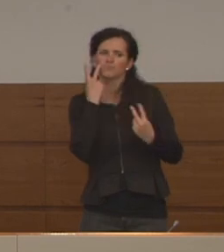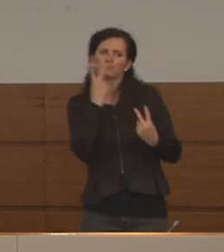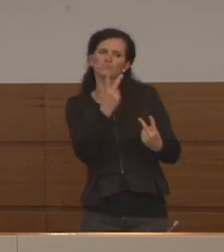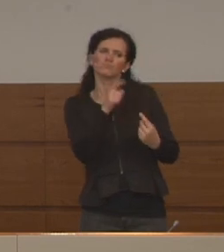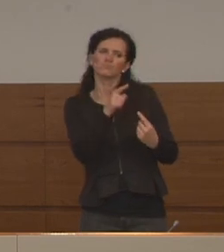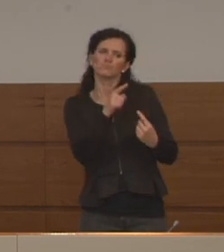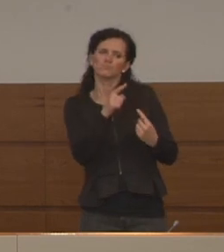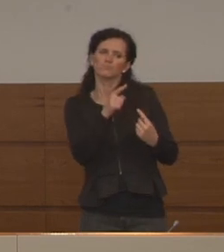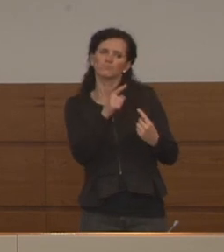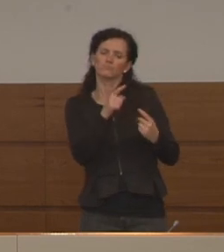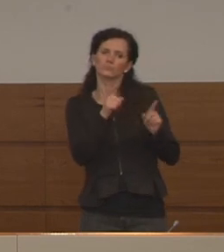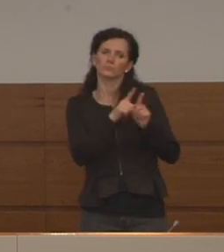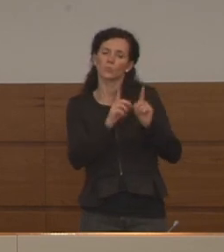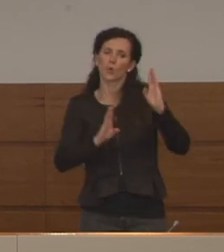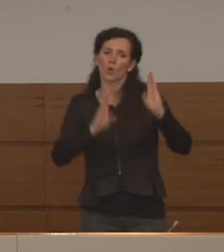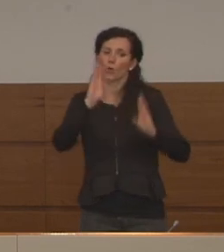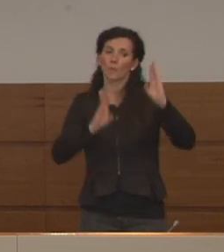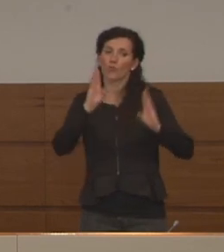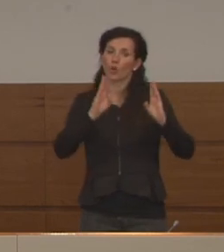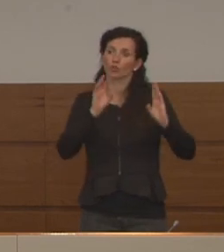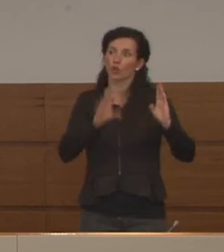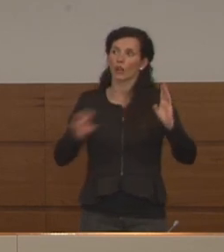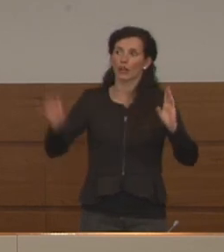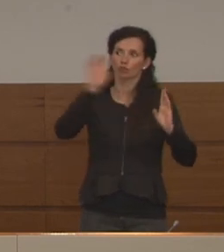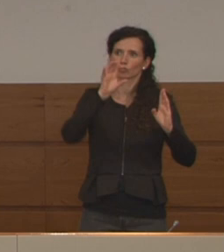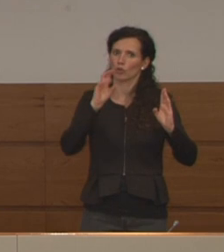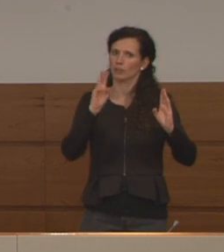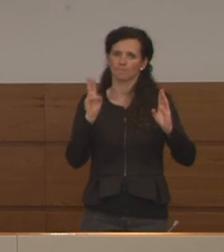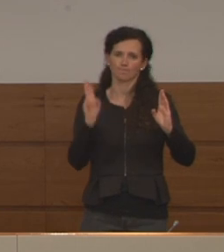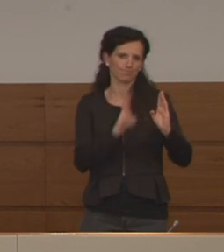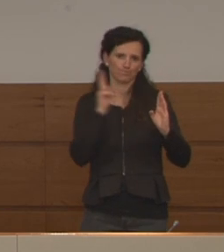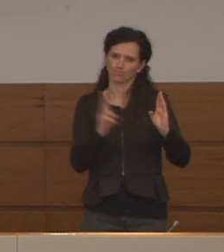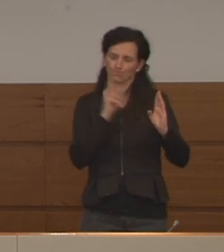incomparabili con le altre Regioni. Anzi, a questo punto quasi spiccano di più,